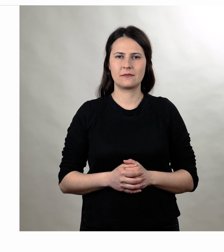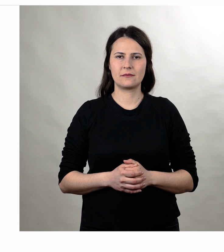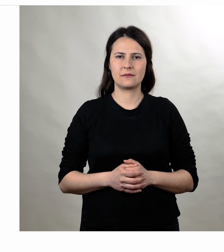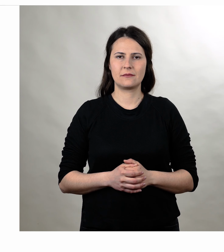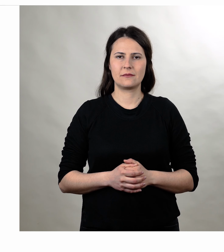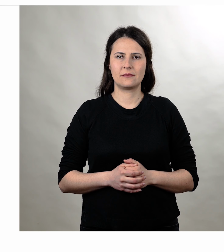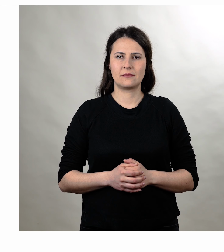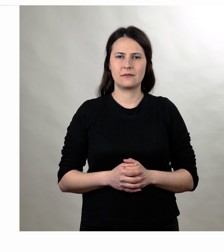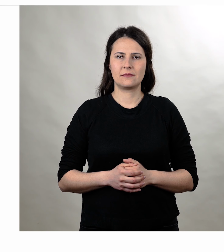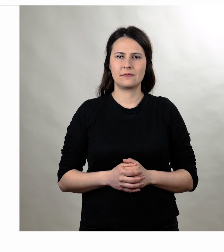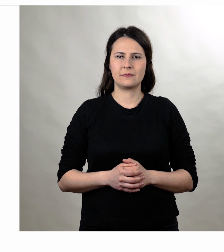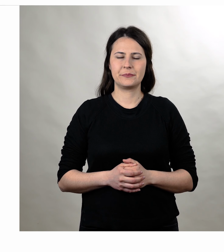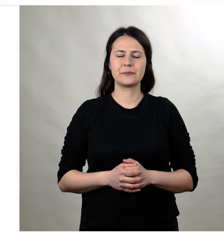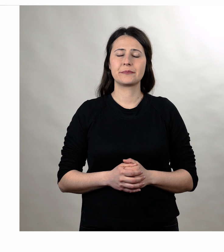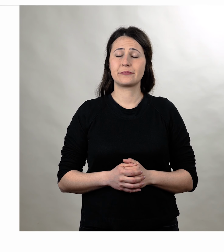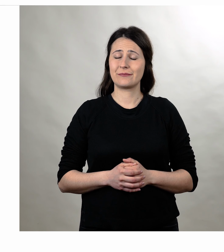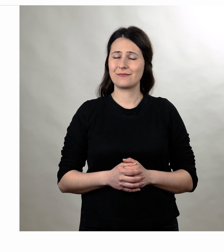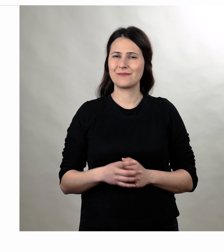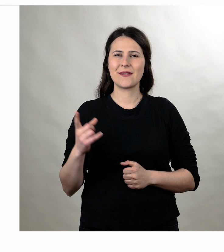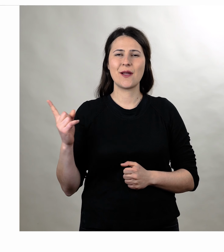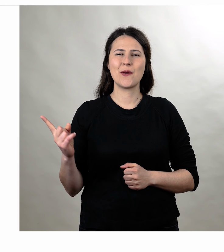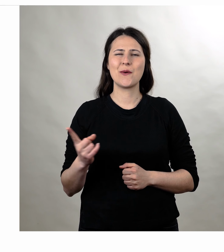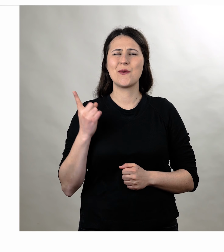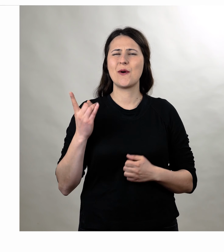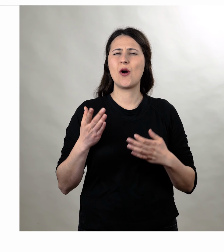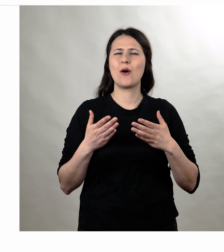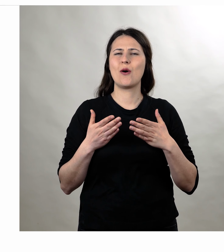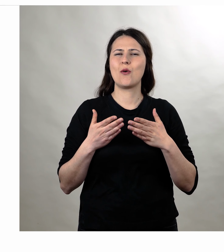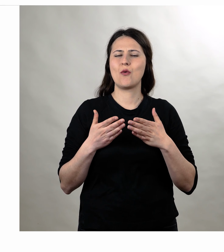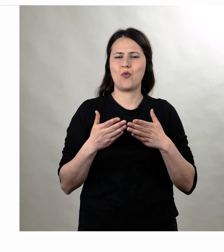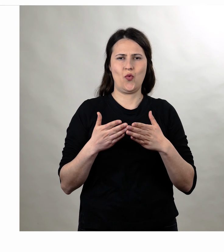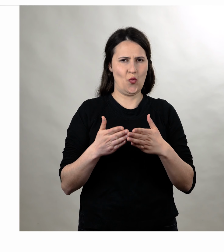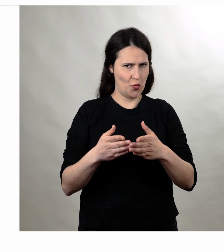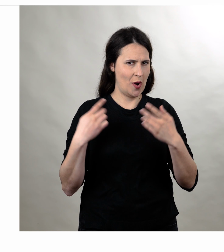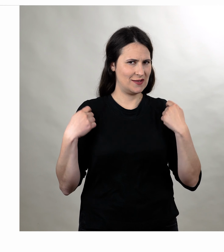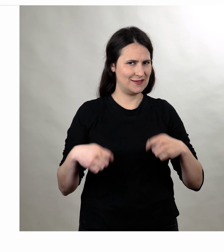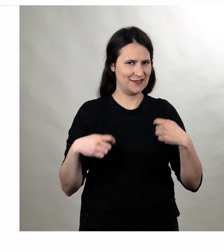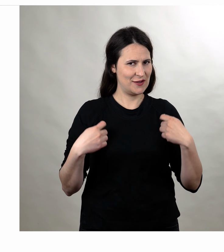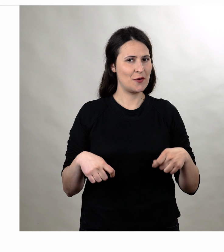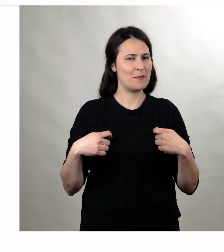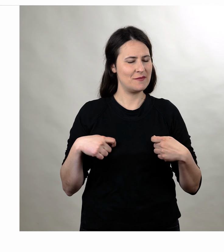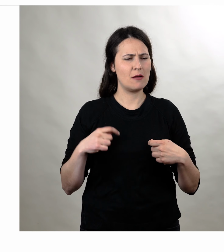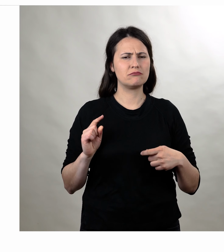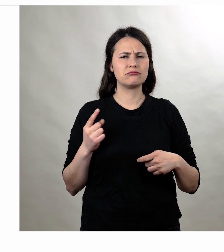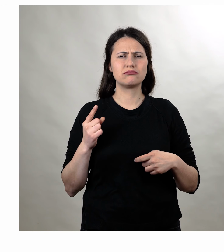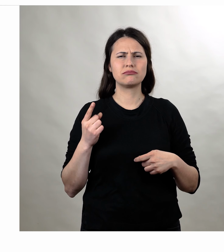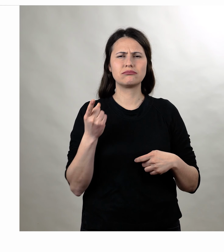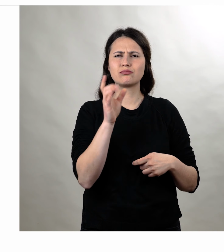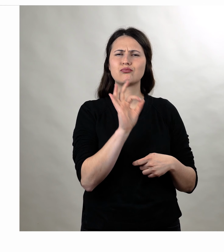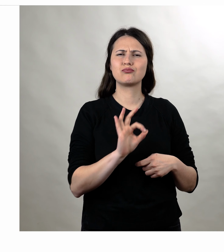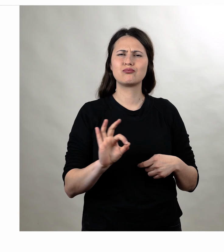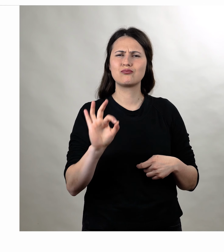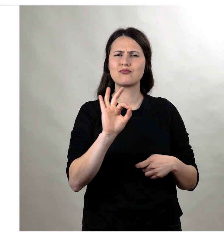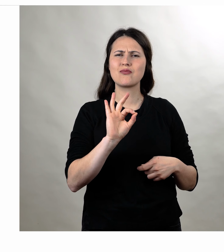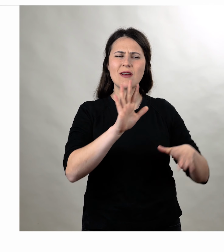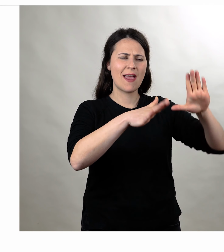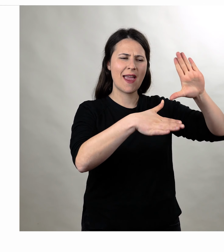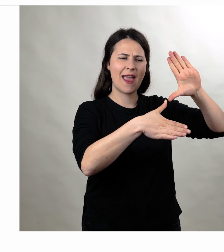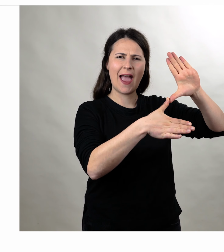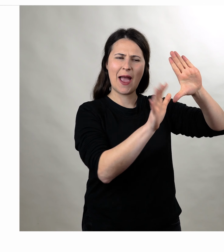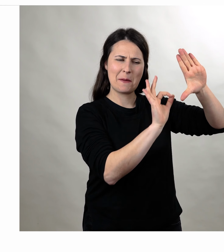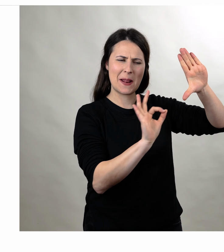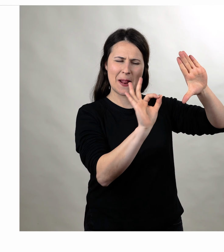Τα περισσότερα κρουαζιερόπλοια πραγματοποιούν ταξίδια στην Καραϊβική ή στη Μεσόγειο.